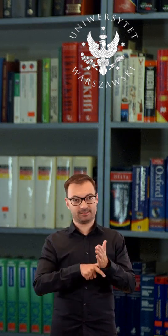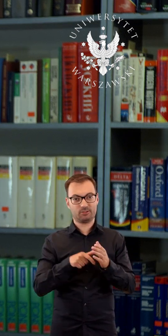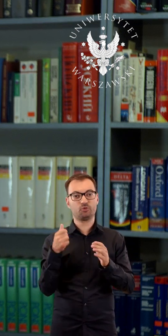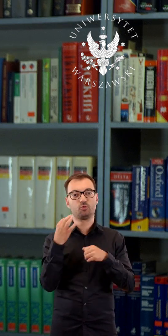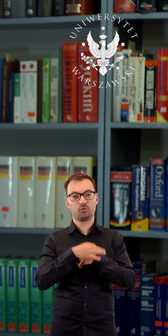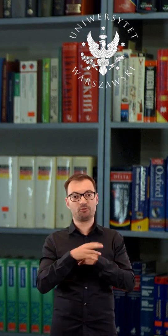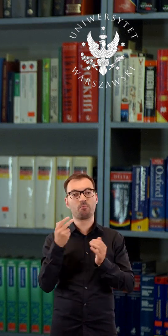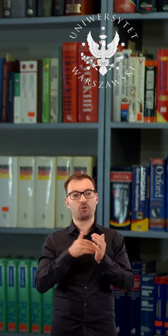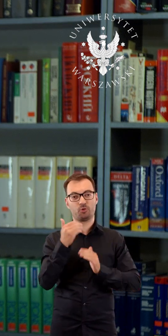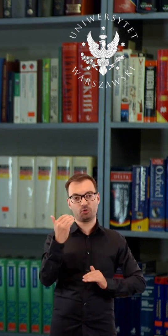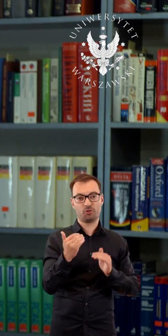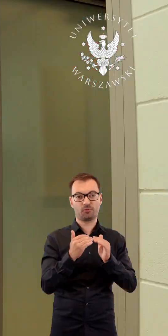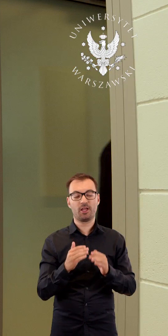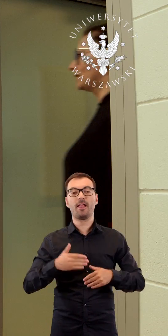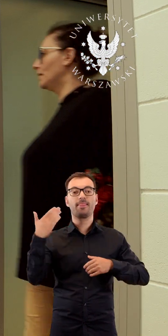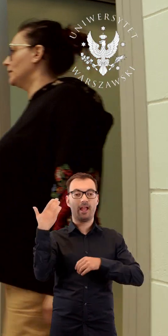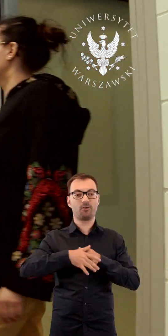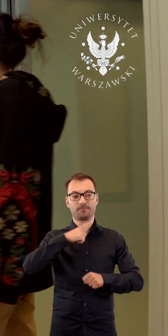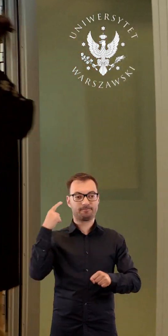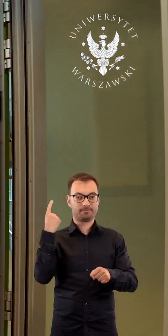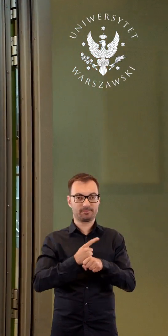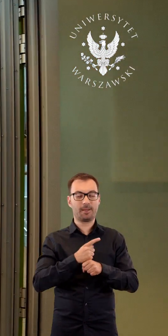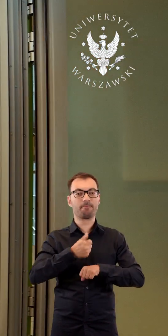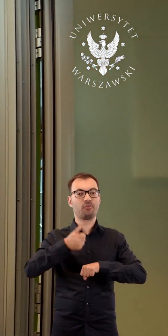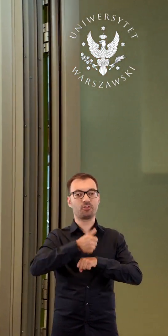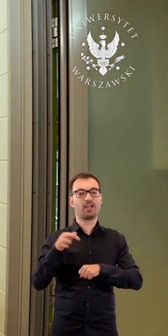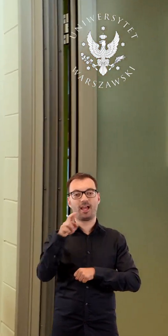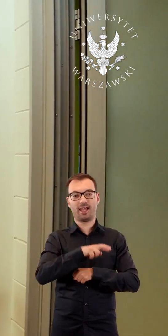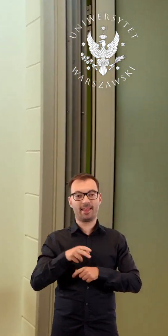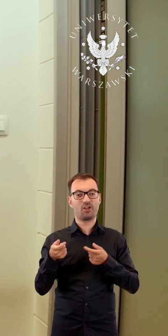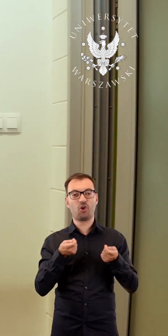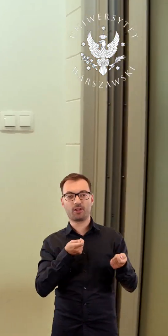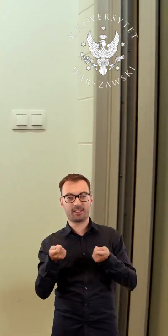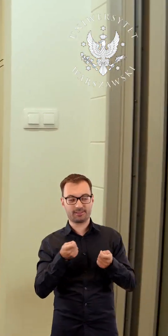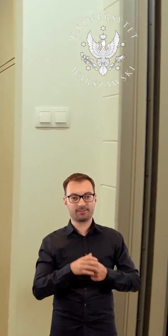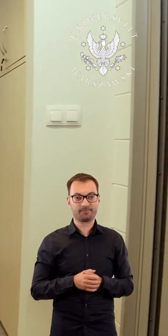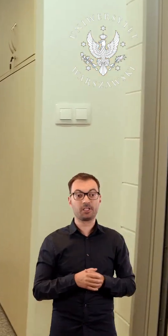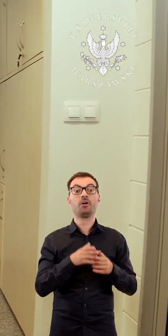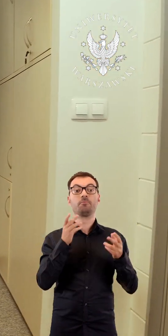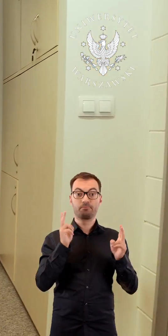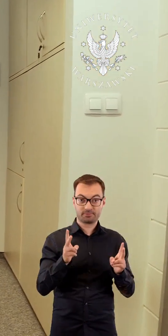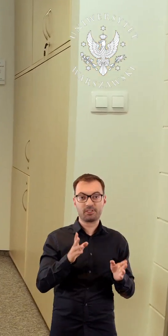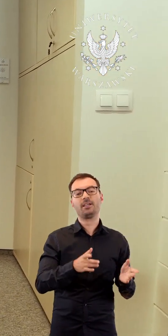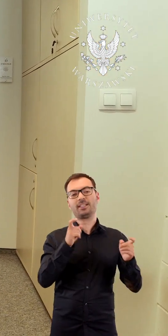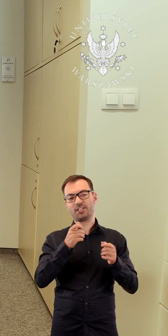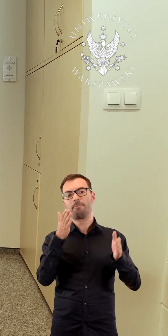ostatecznie zatwierdza przewodniczący Rady Koordynacyjnej. No i tu rozpoczyna się proces organizacji i adaptacji dostosowań,